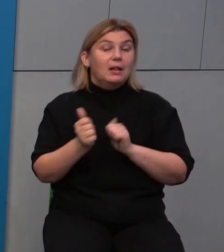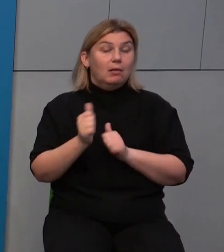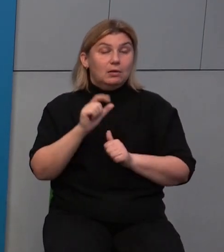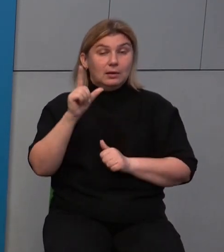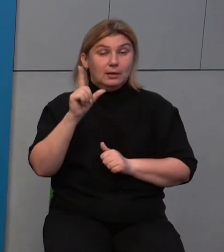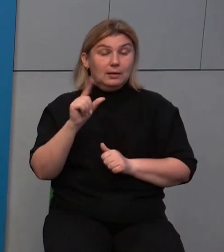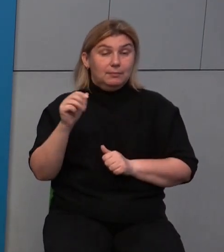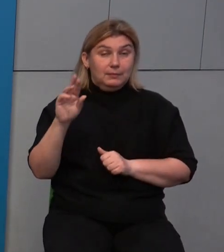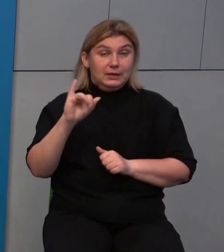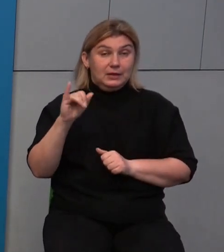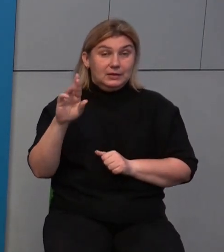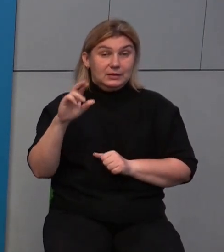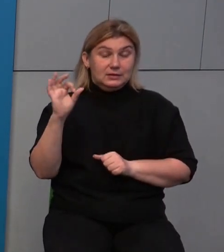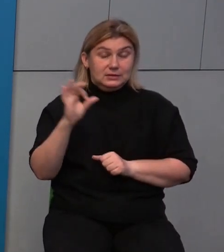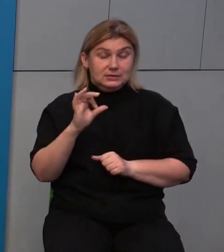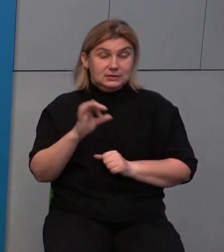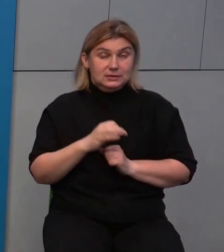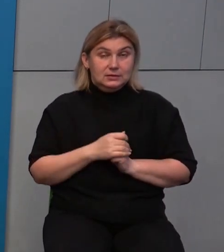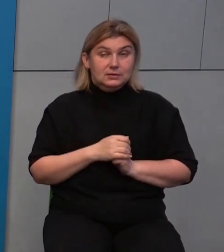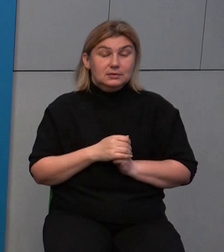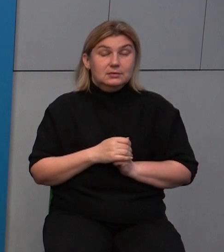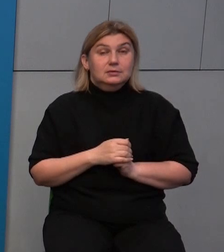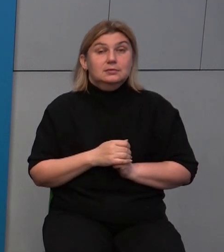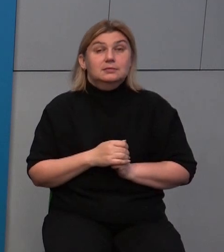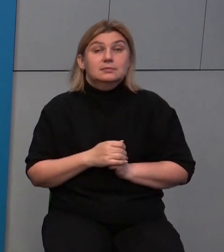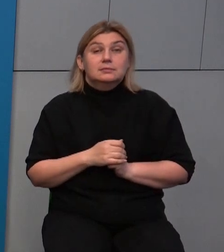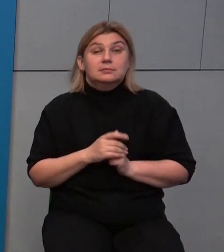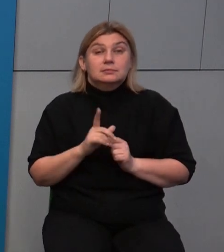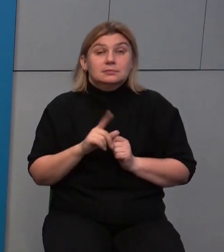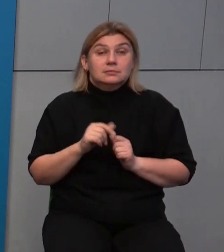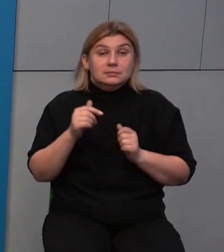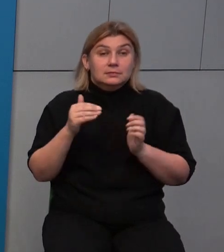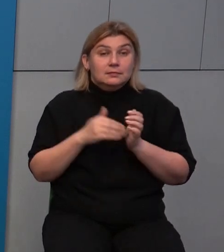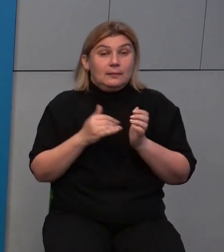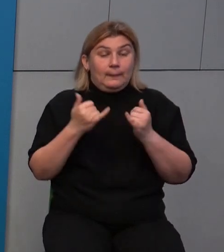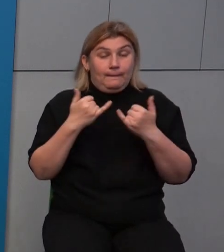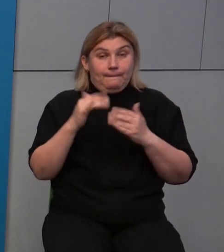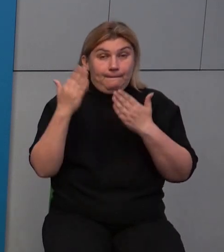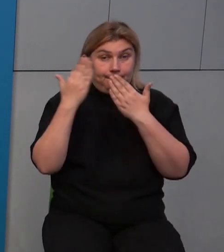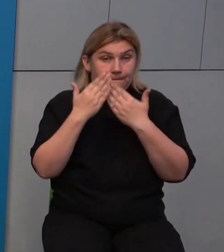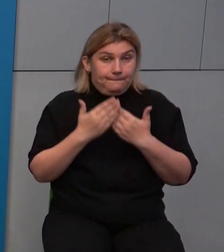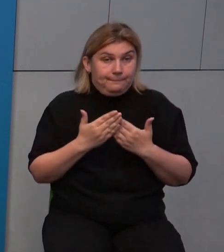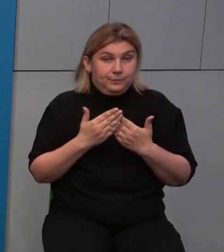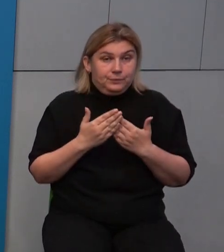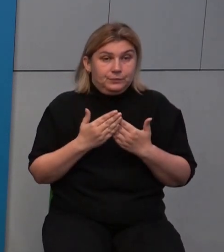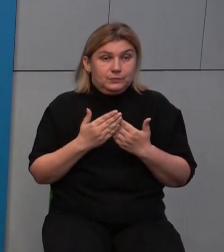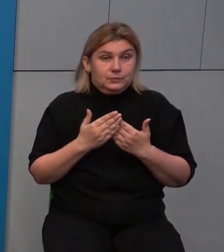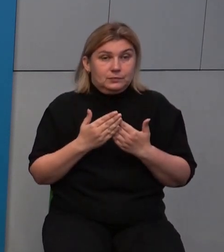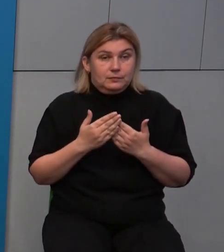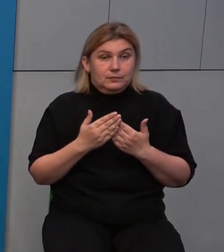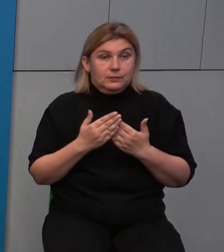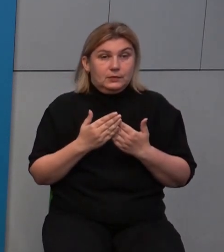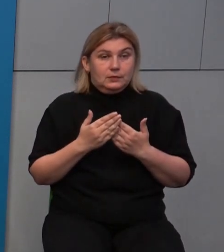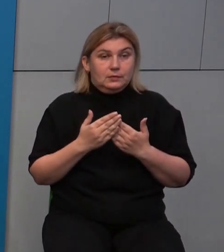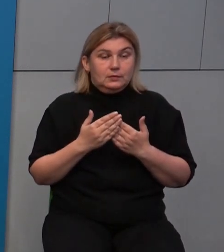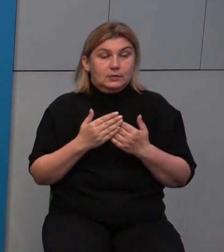Ale trzeba to po prostu inaczej przeczytać i wtedy inaczej też innych rzeczy szukać.